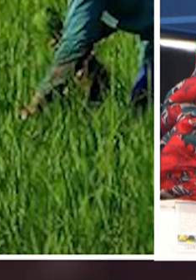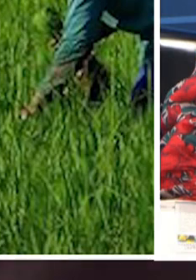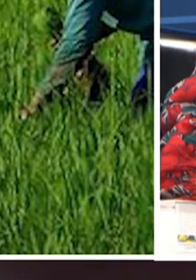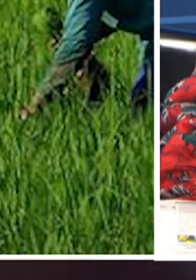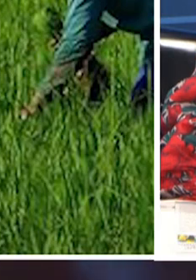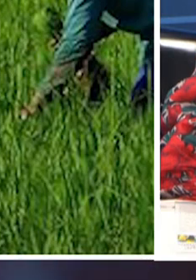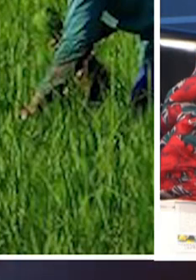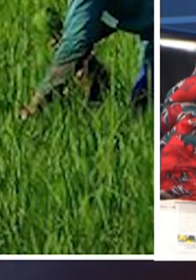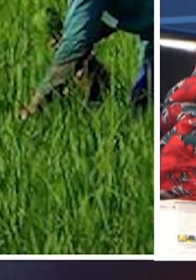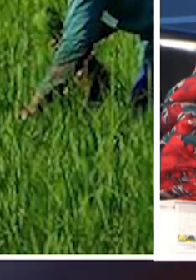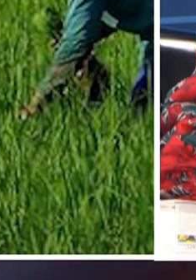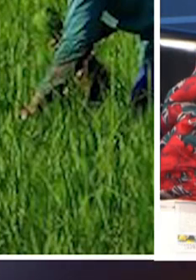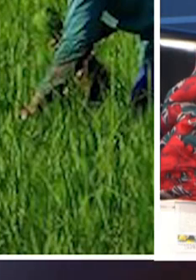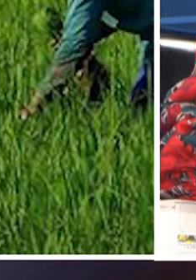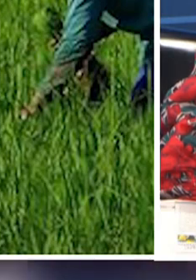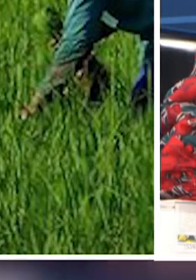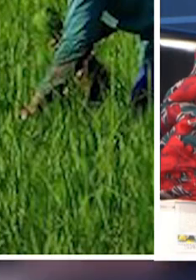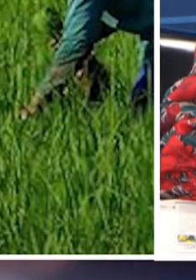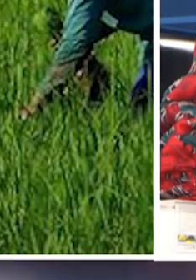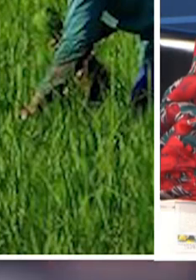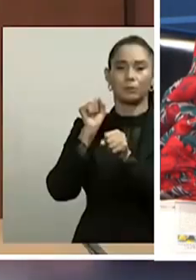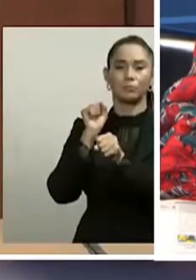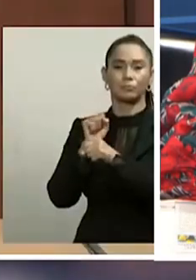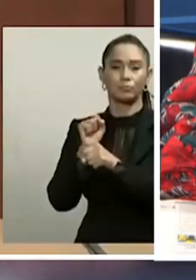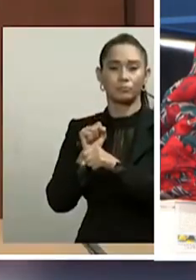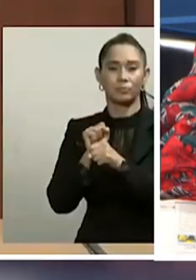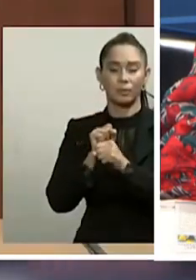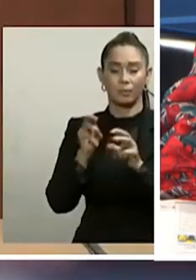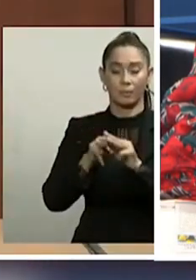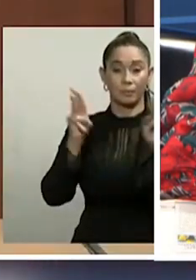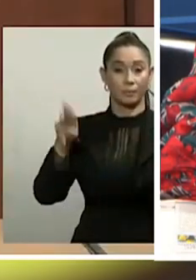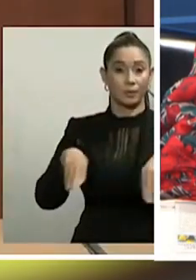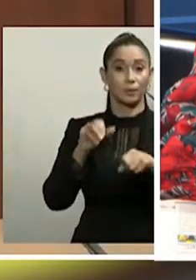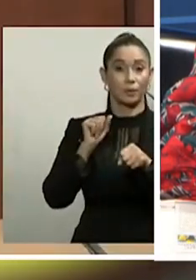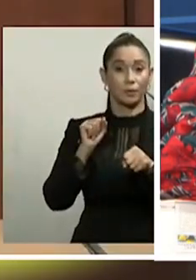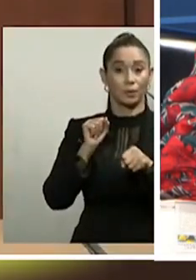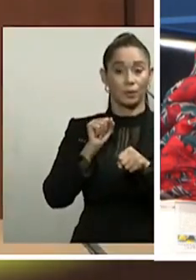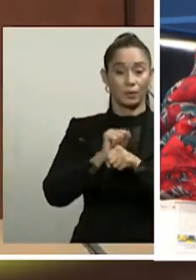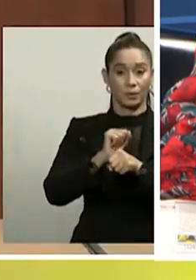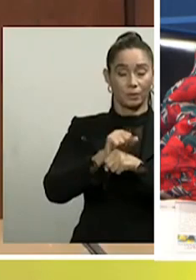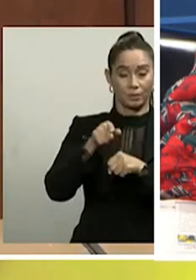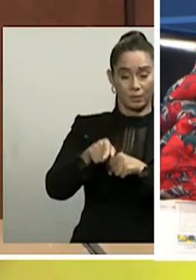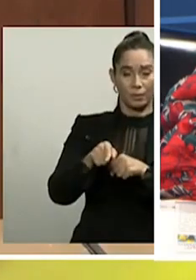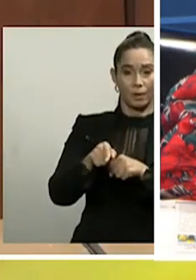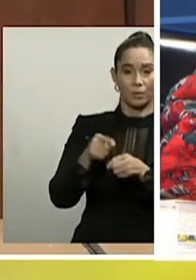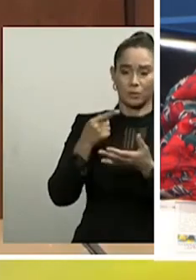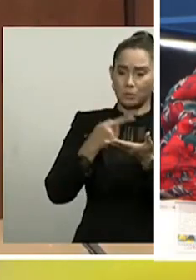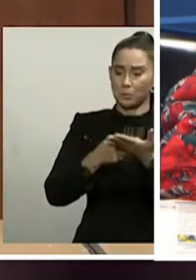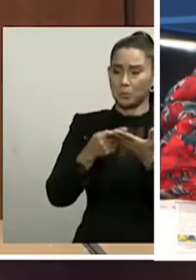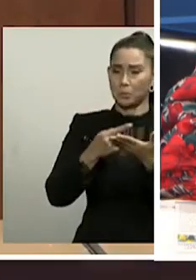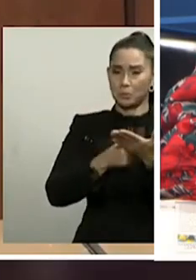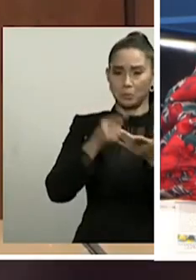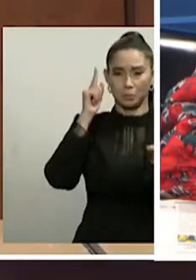anunciado un día o dos antes una buena noticia para el país yo creo que estamos necesitados de